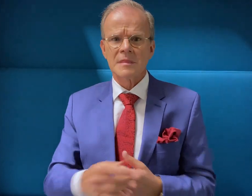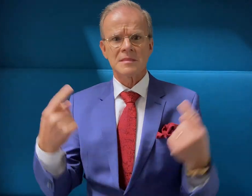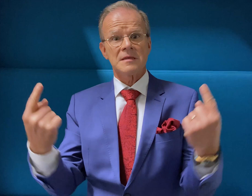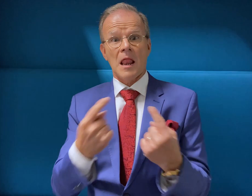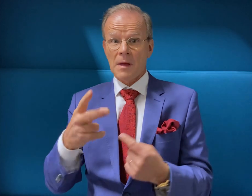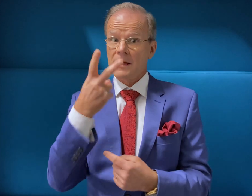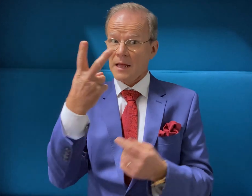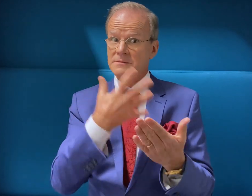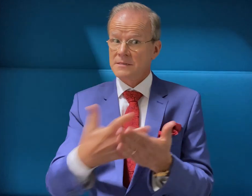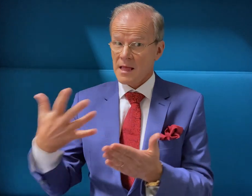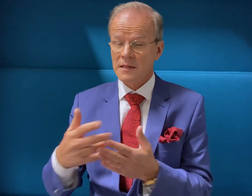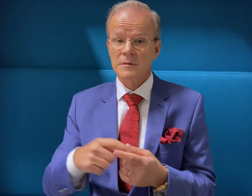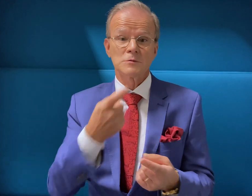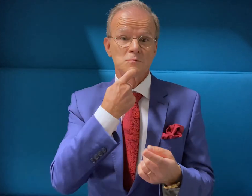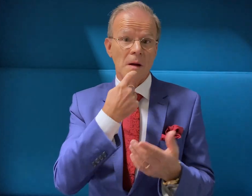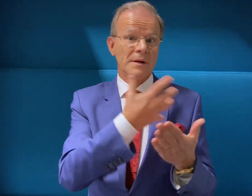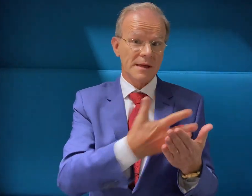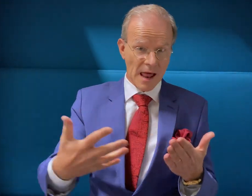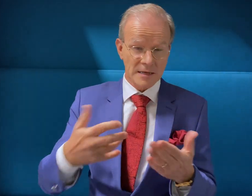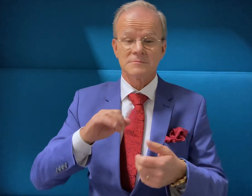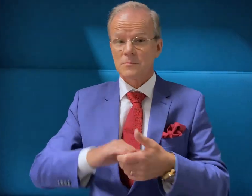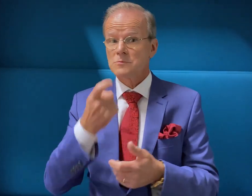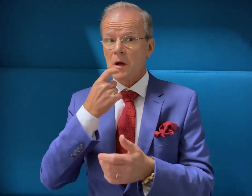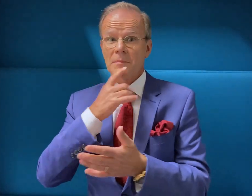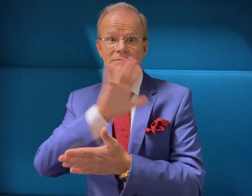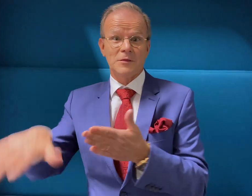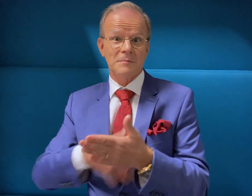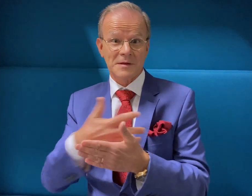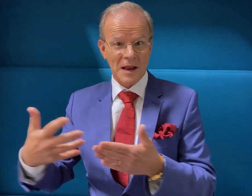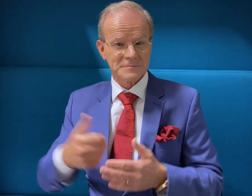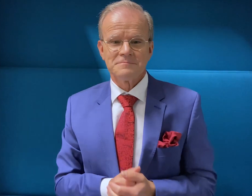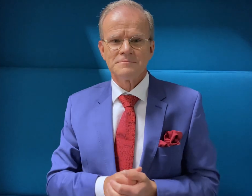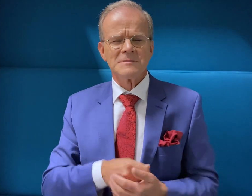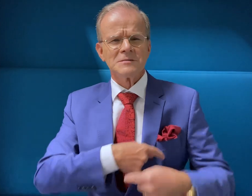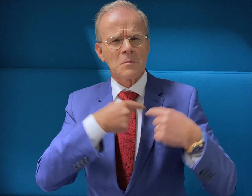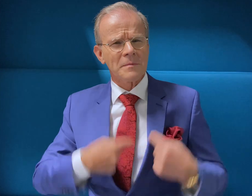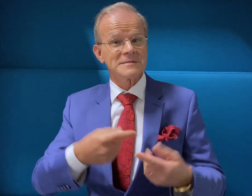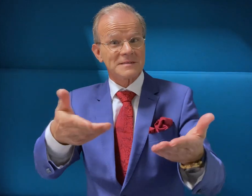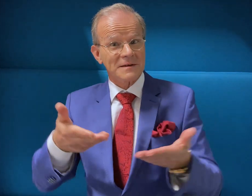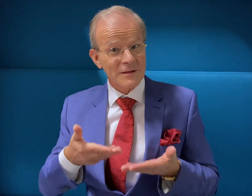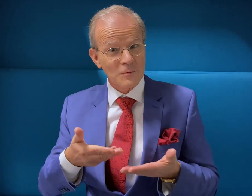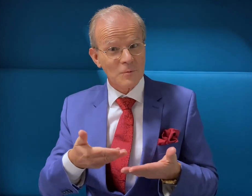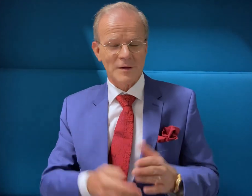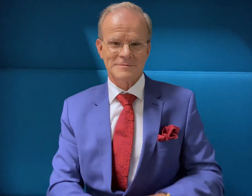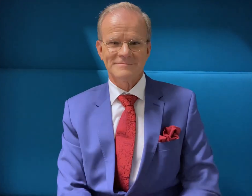Tilaisuus järjestetään sekä suomen kielellä että suomalaisella viittomakielellä. Sydämellisesti tervetuloa!